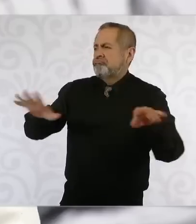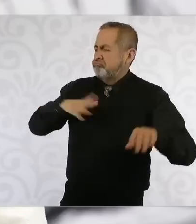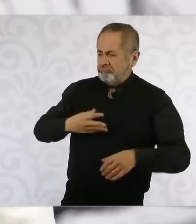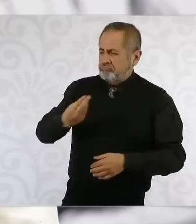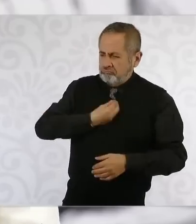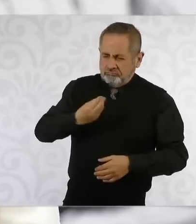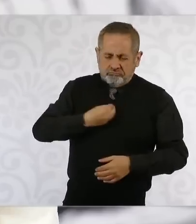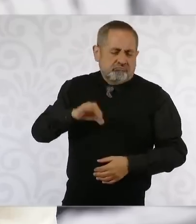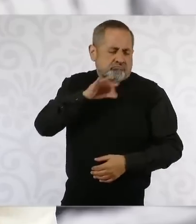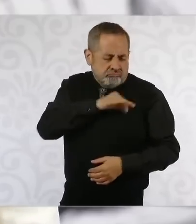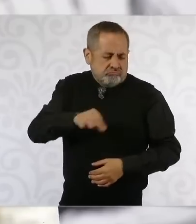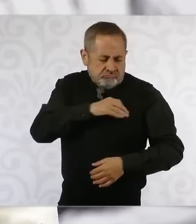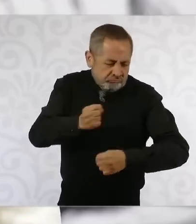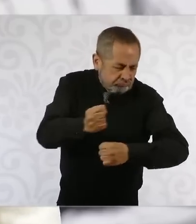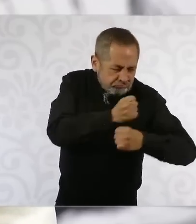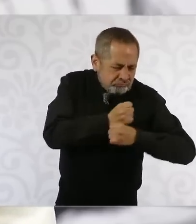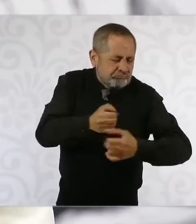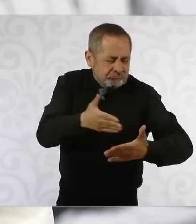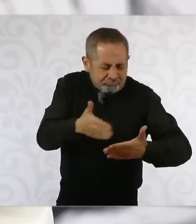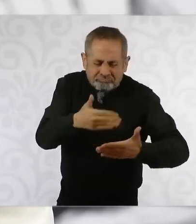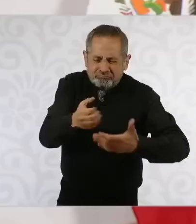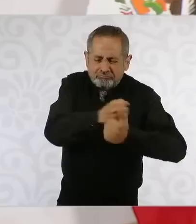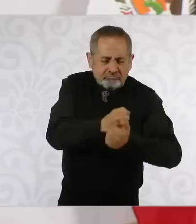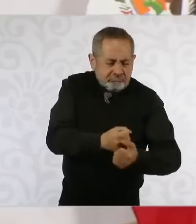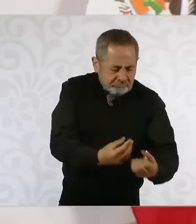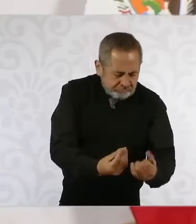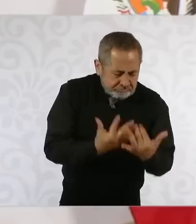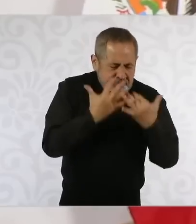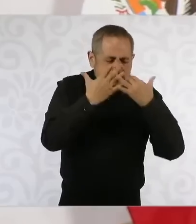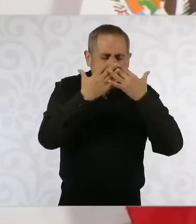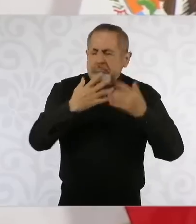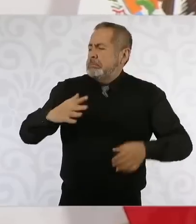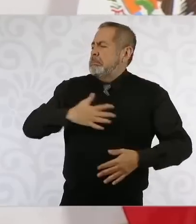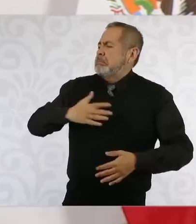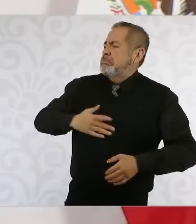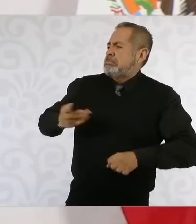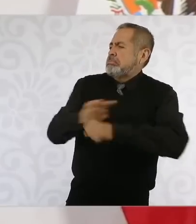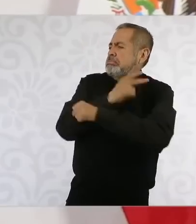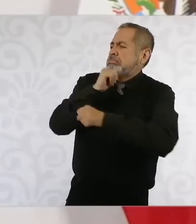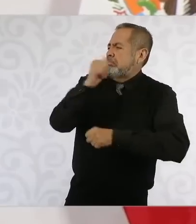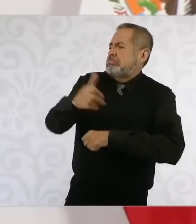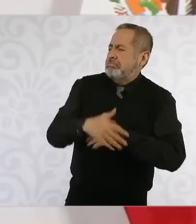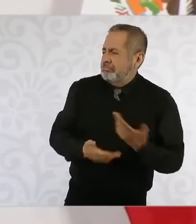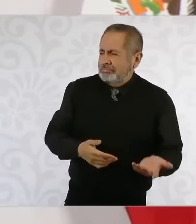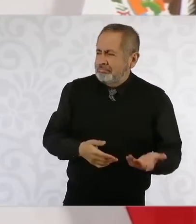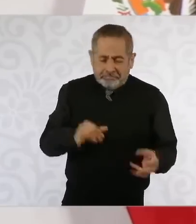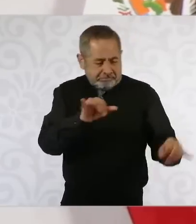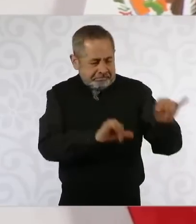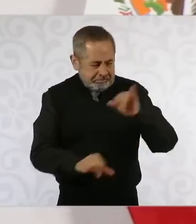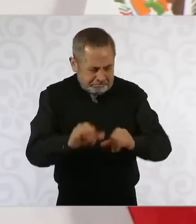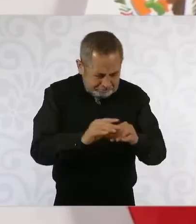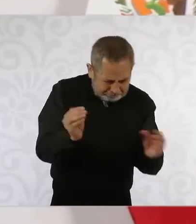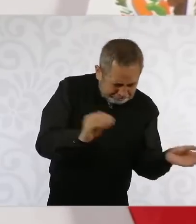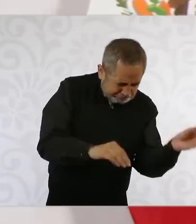mecanismos en donde no les afecta esta droga o los precursores a la hora de estar